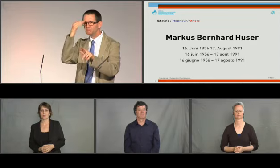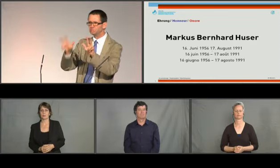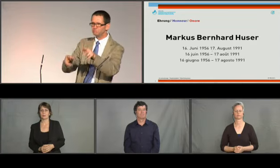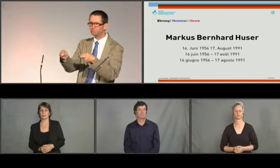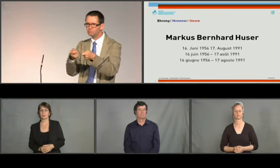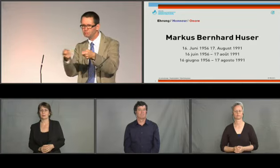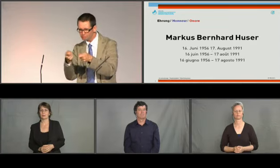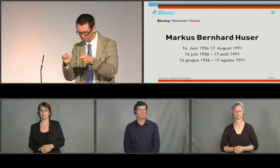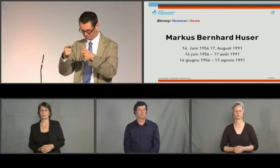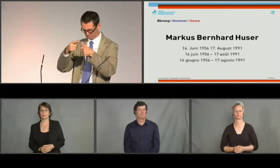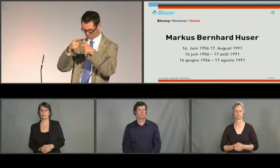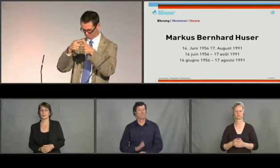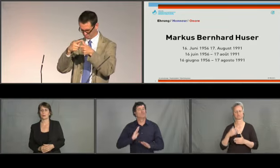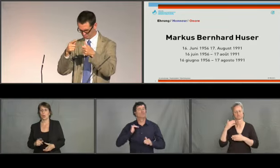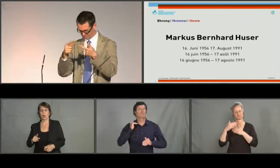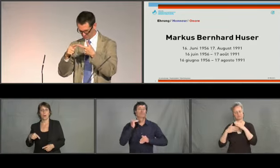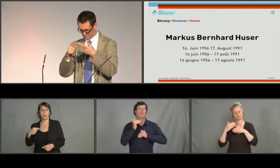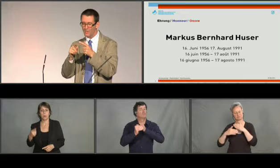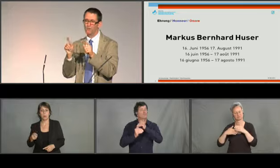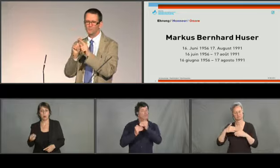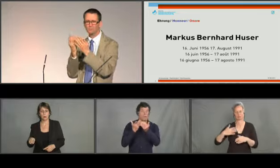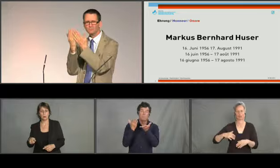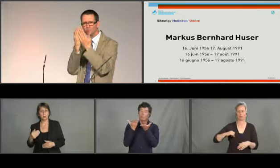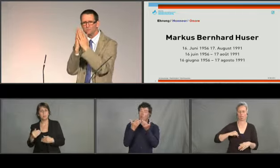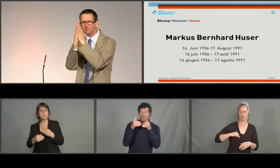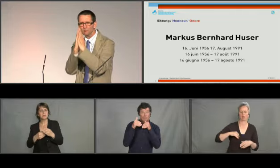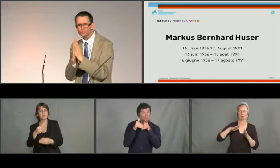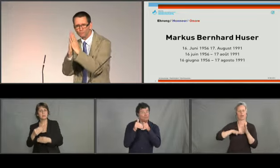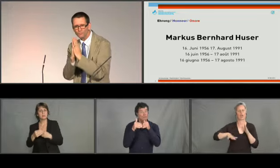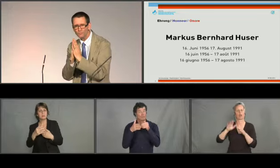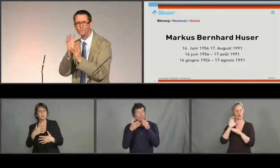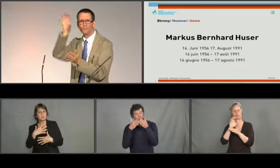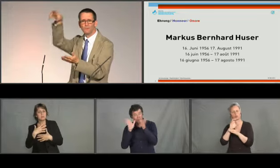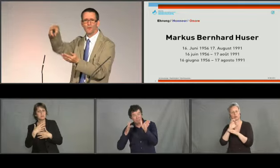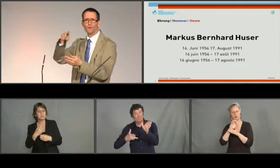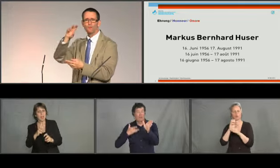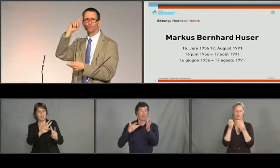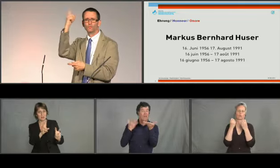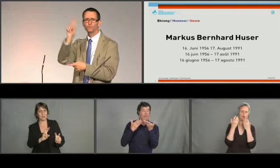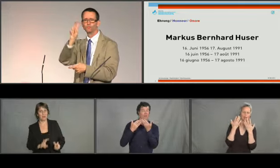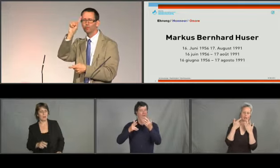Später interessierte er sich auch für den Computerbereich und hat sich da weitergebildet.